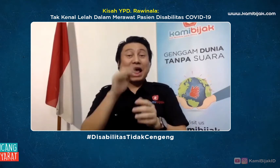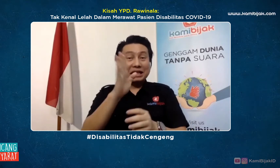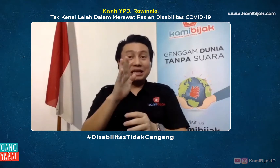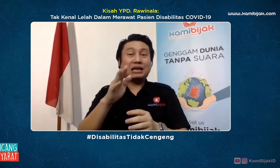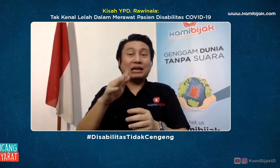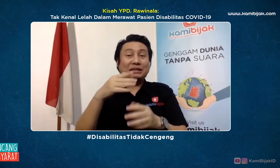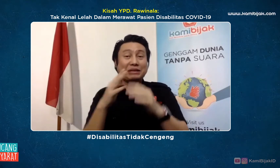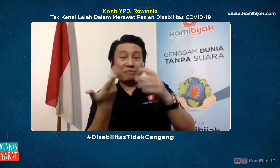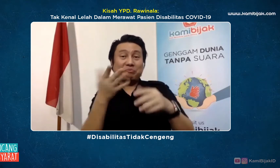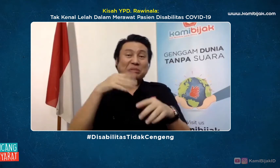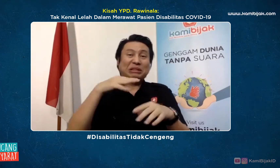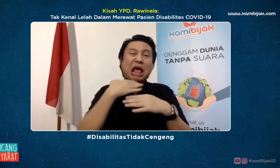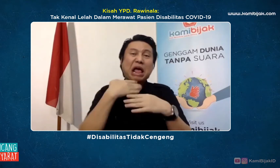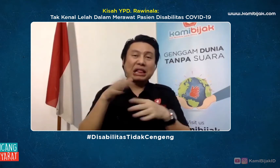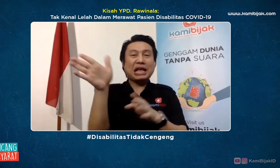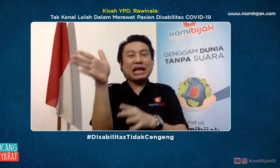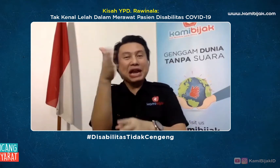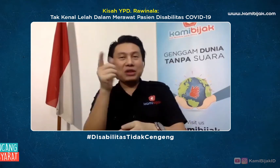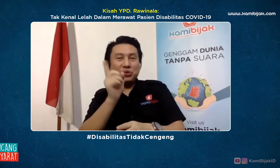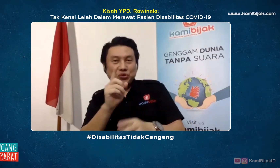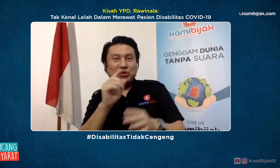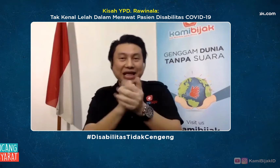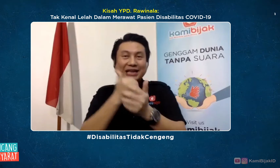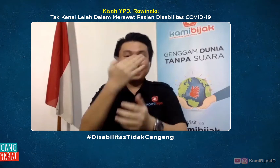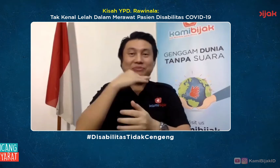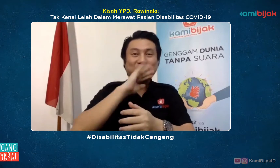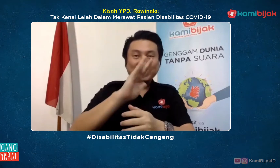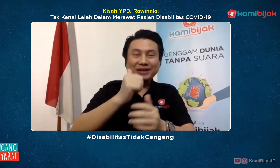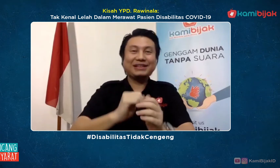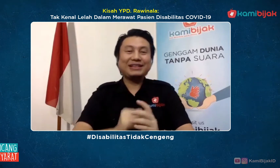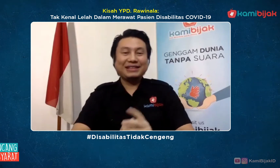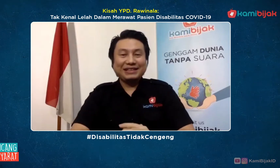agar teman-teman yang lain bisa ikut nonton juga